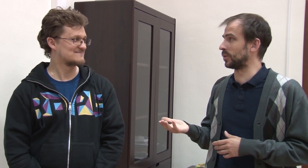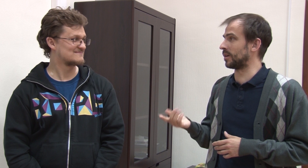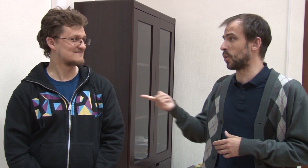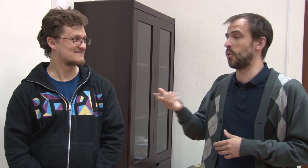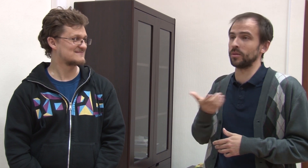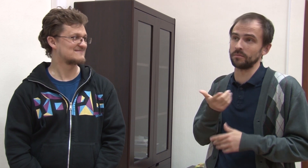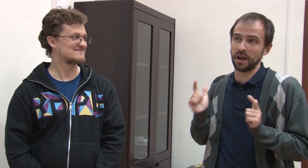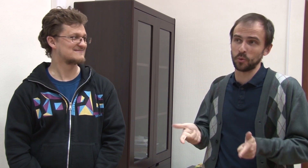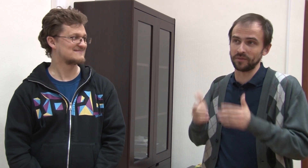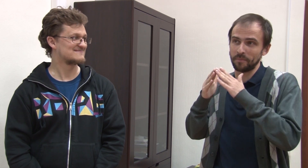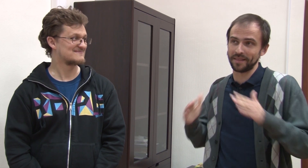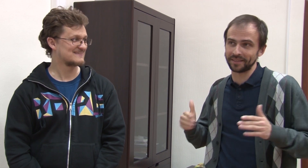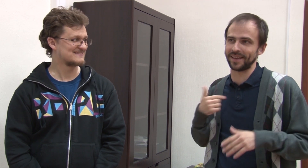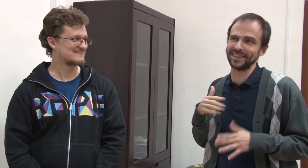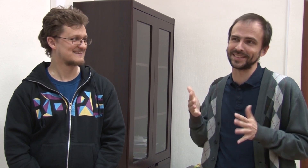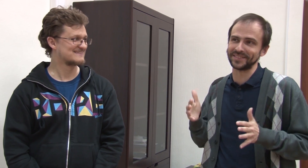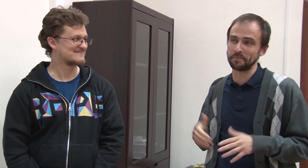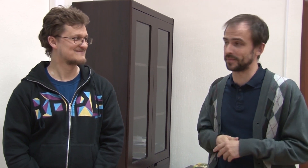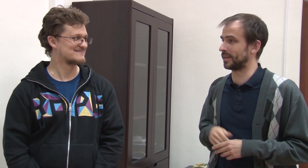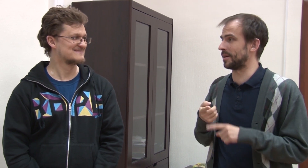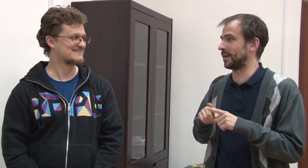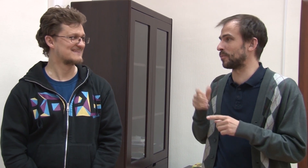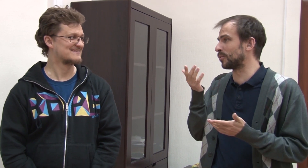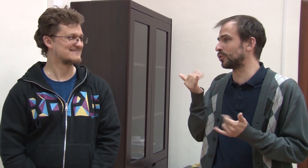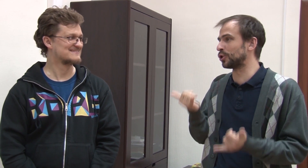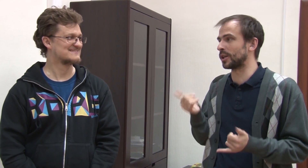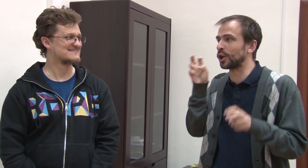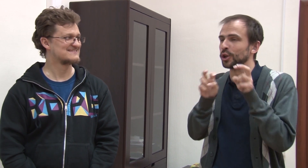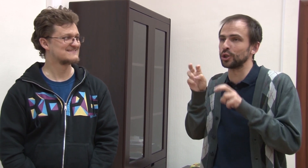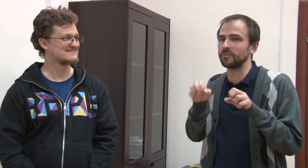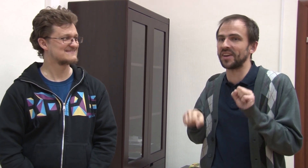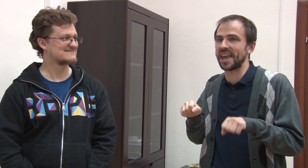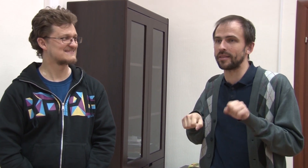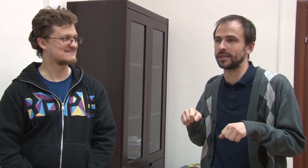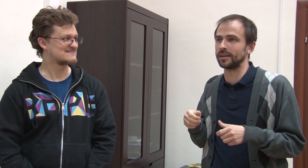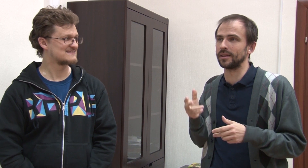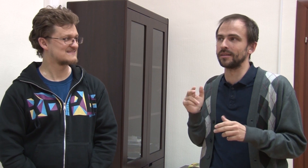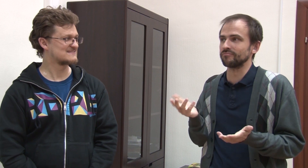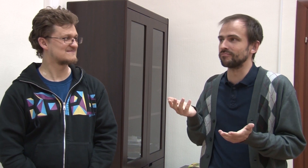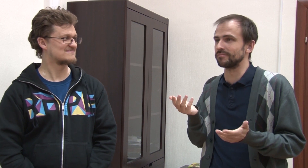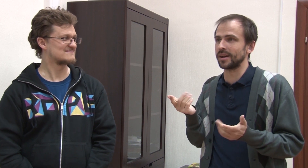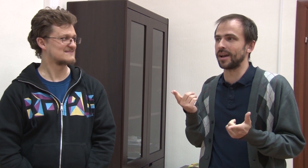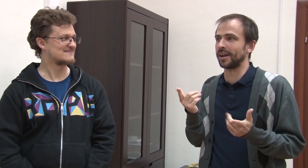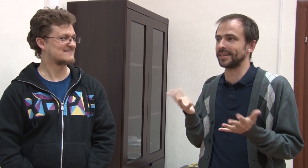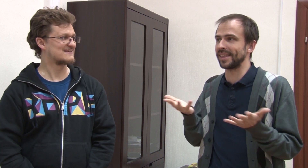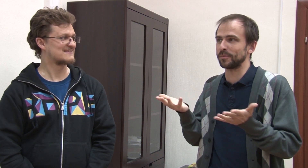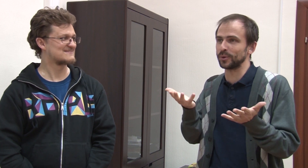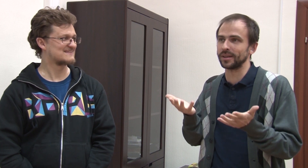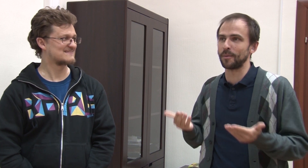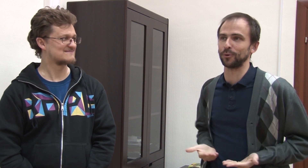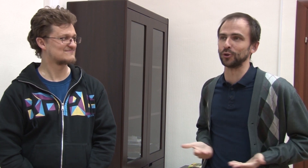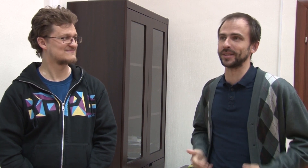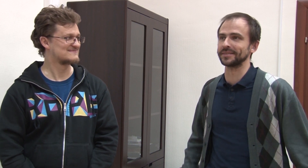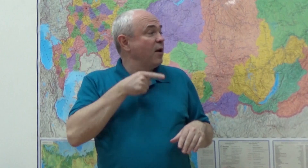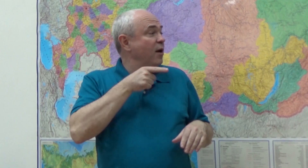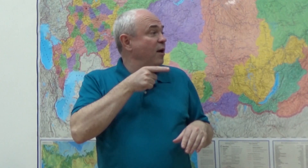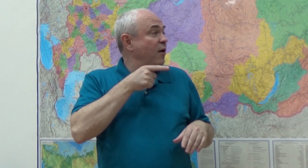Вот… Он готов в палатке, я не совсем. Поэтому сейчас ищем варианты где-нибудь пожить.